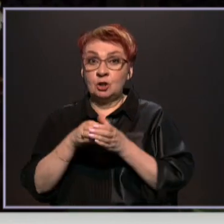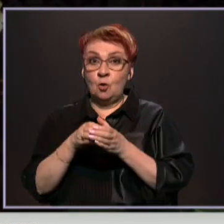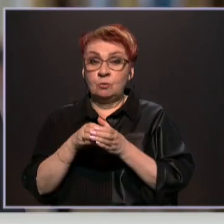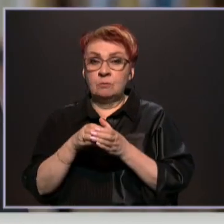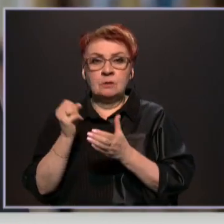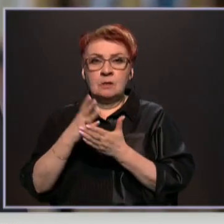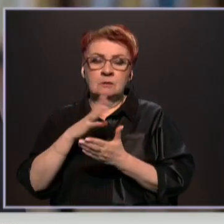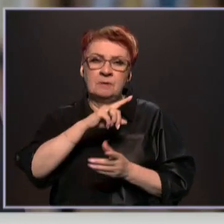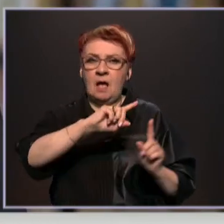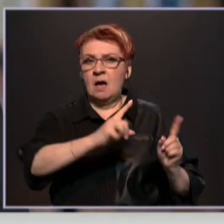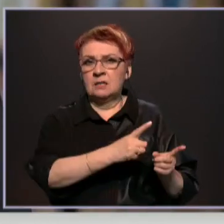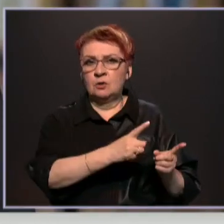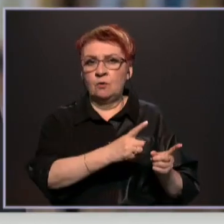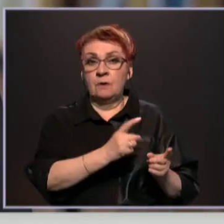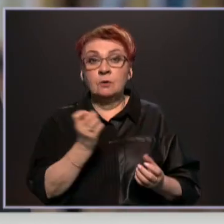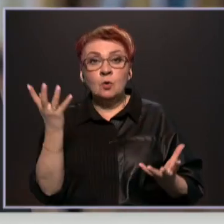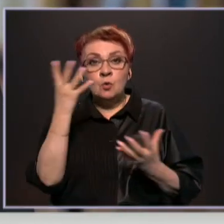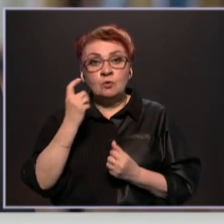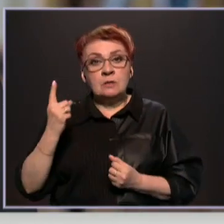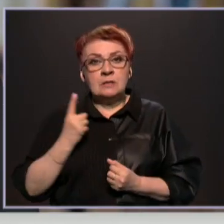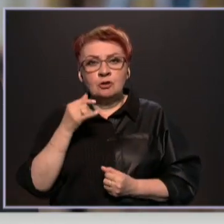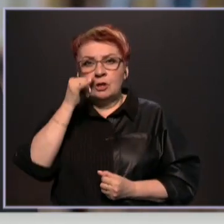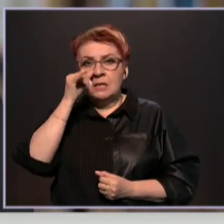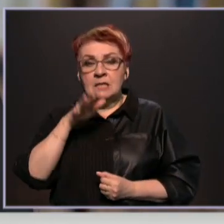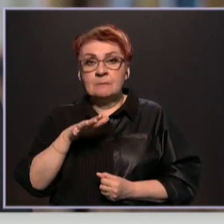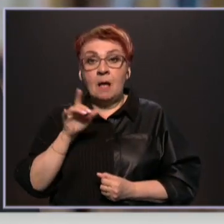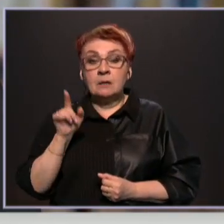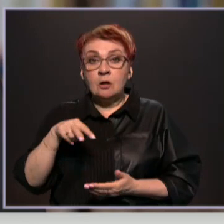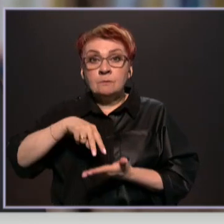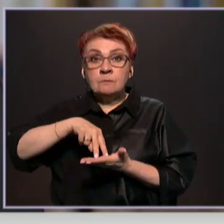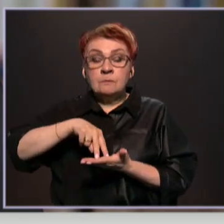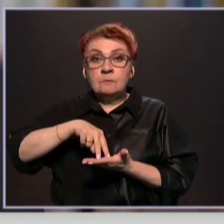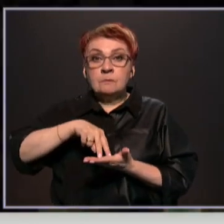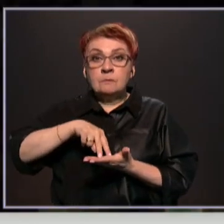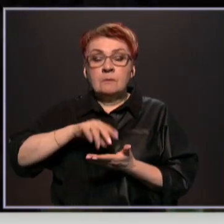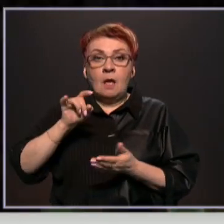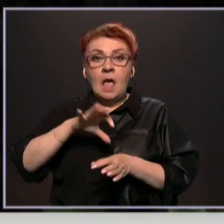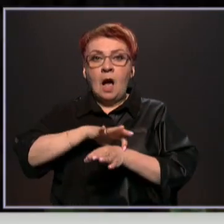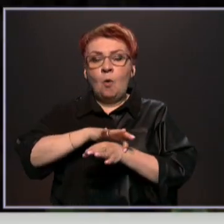арестован Однако ночью стражи не смогла даже пошевелиться и всякого распались и аполлоний